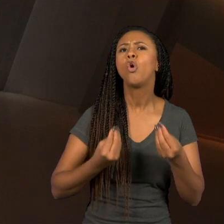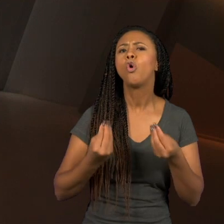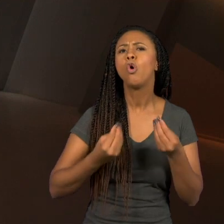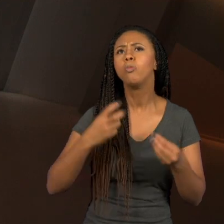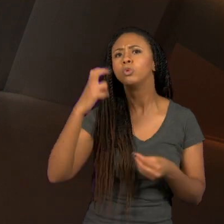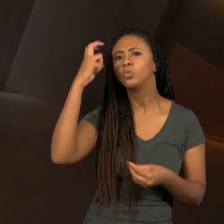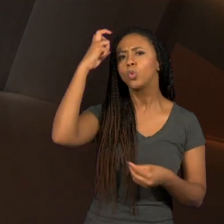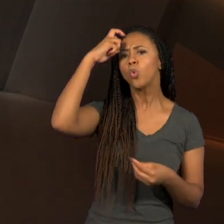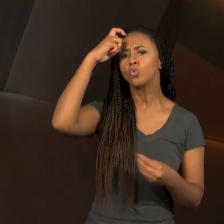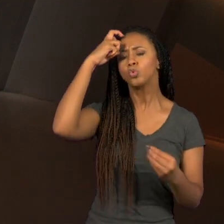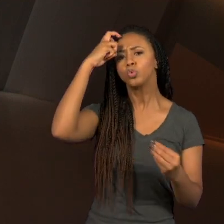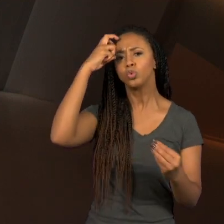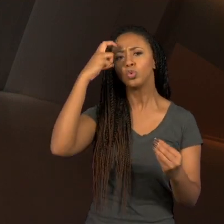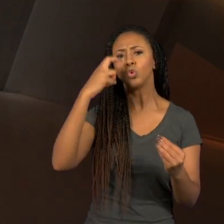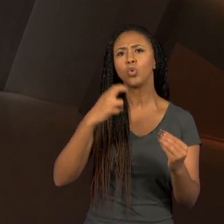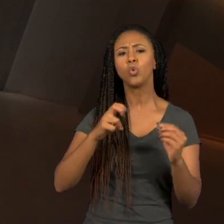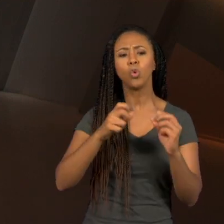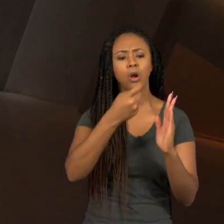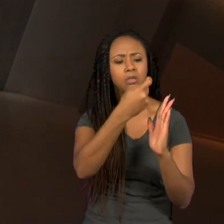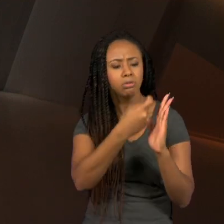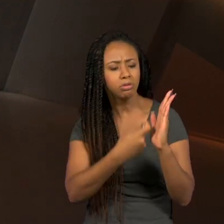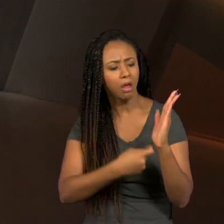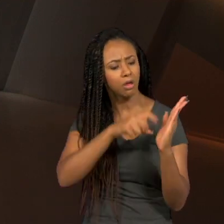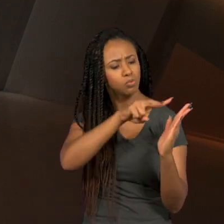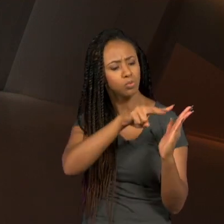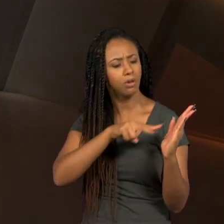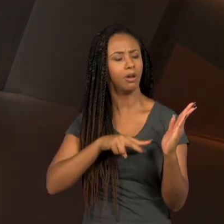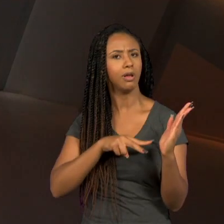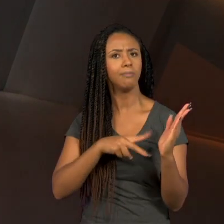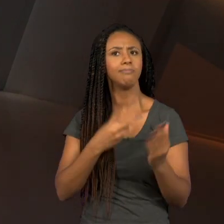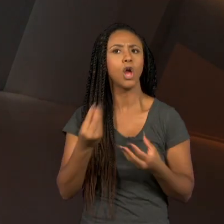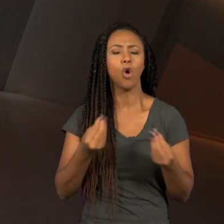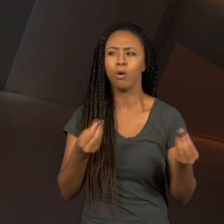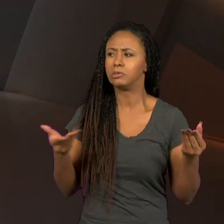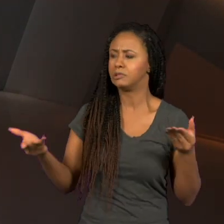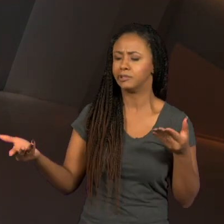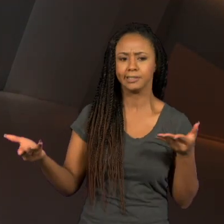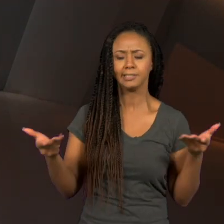CULTURA LETRADA? AQUI EU TROUXE, PRA VOCÊS VEREM,